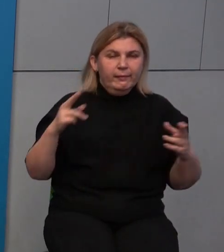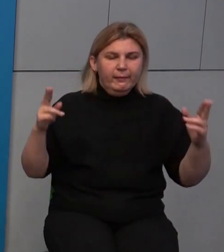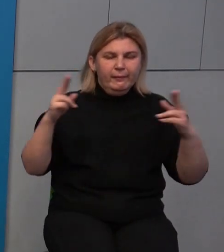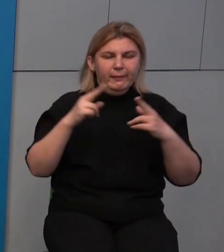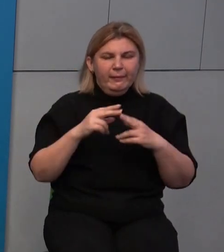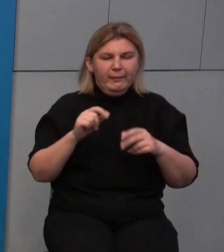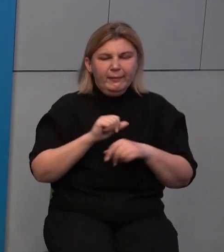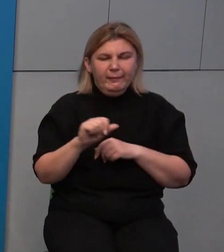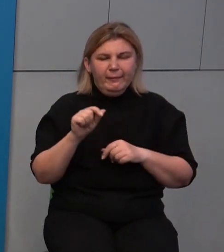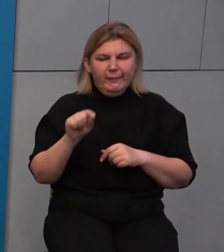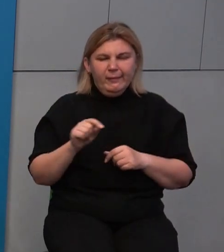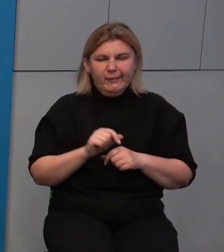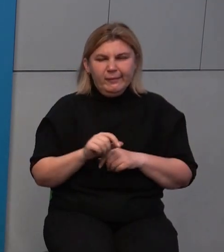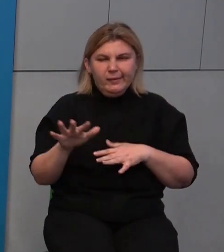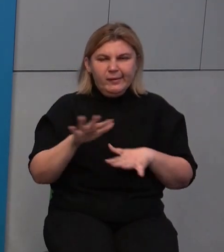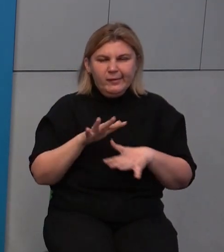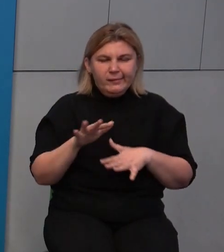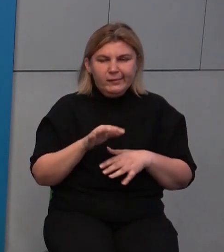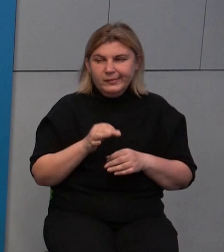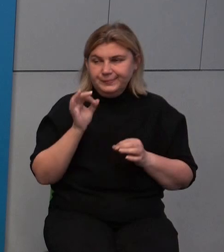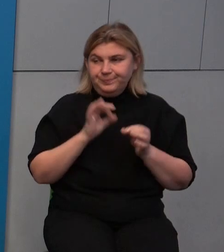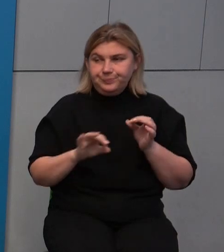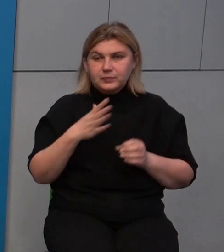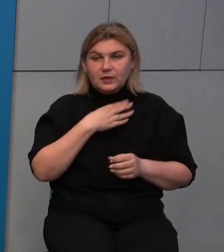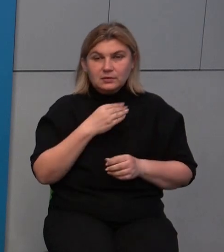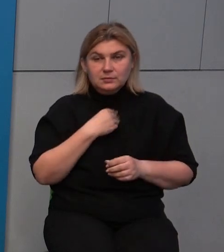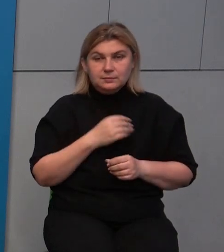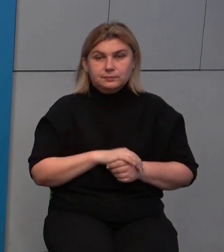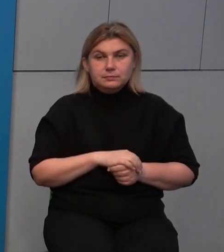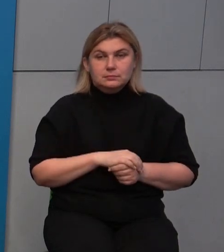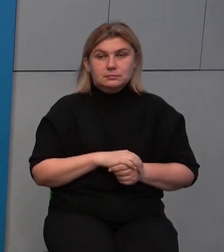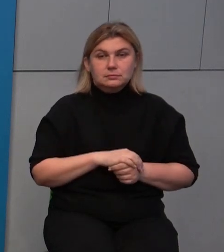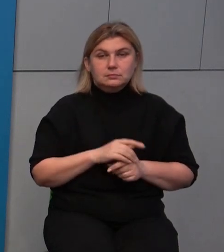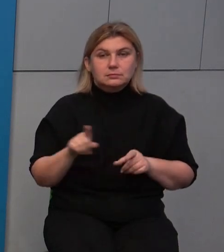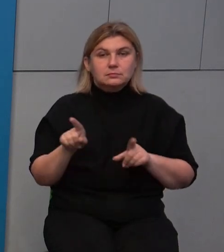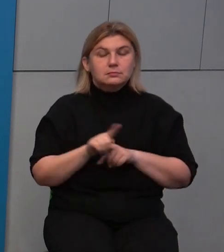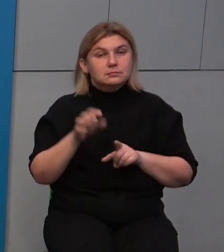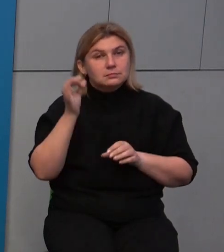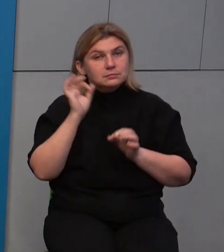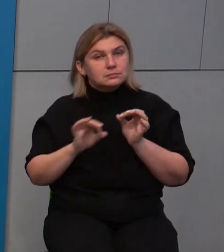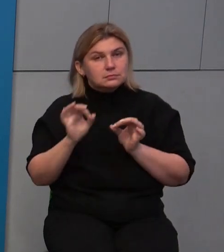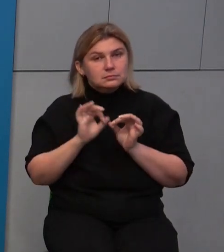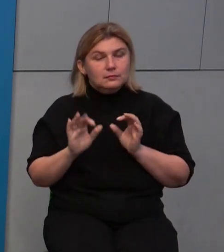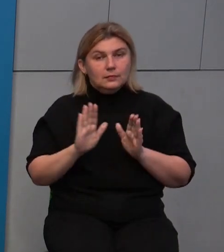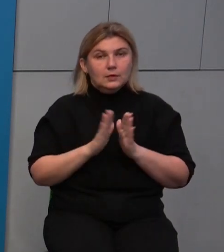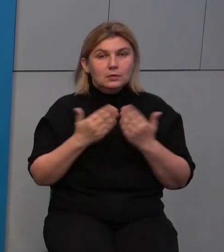do miejsca konkretnego we Lwowie, ale też do bardzo konkretnej książki